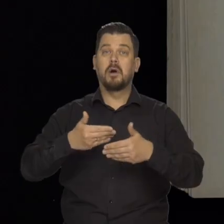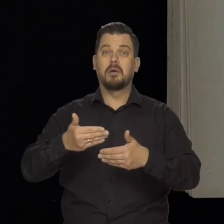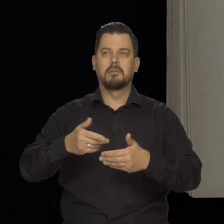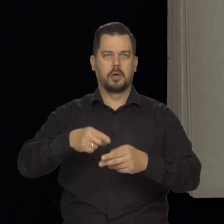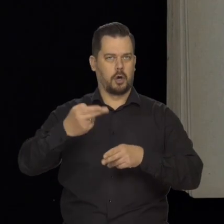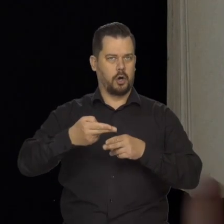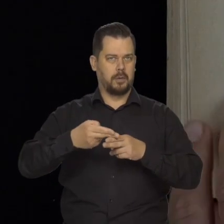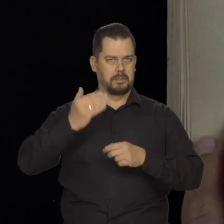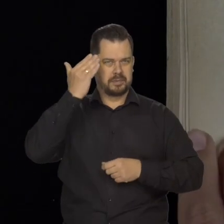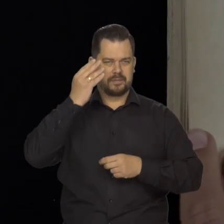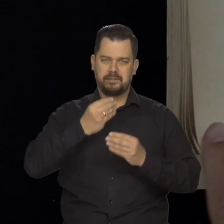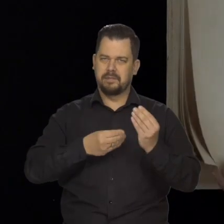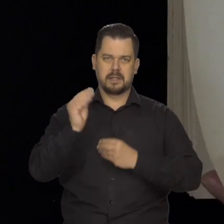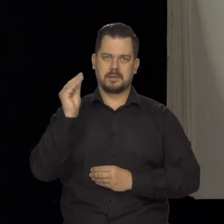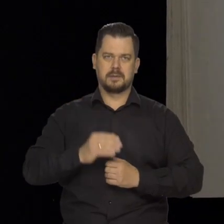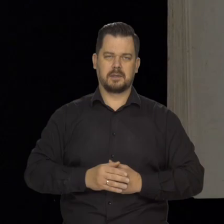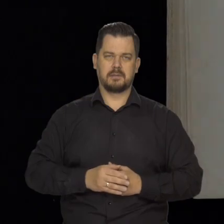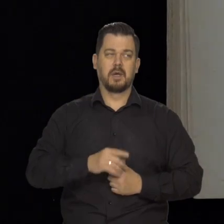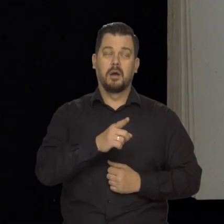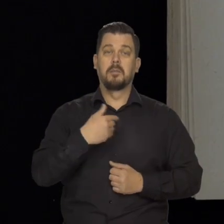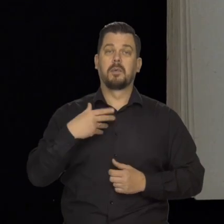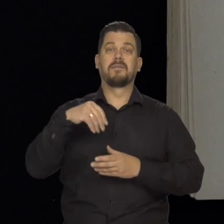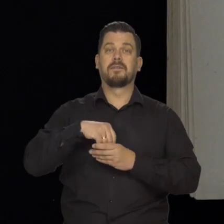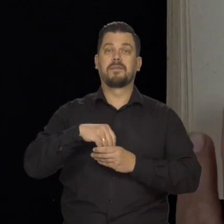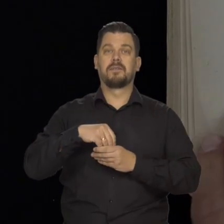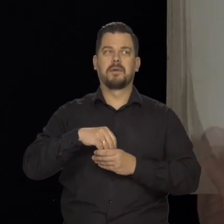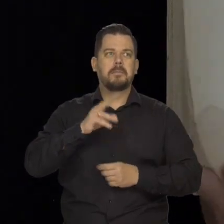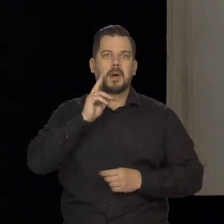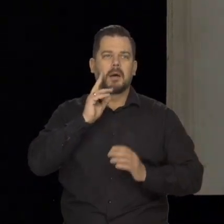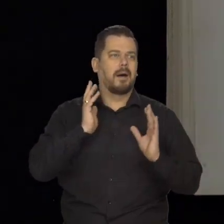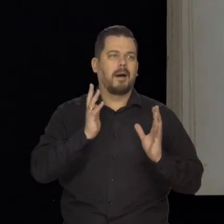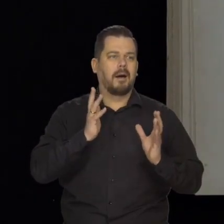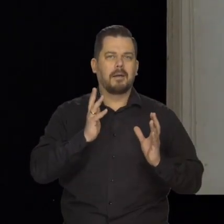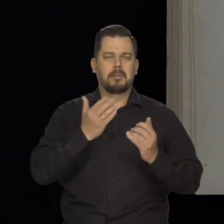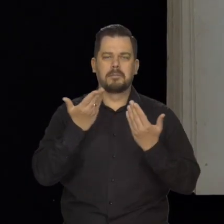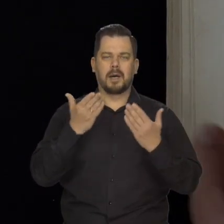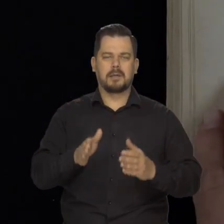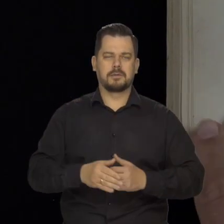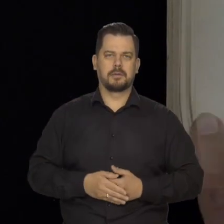Z upływem czasu choroba się nasilała. Do innych symptomów dołączyły silne matczyne uczucia.